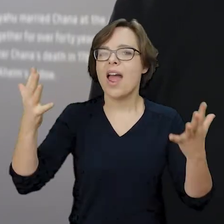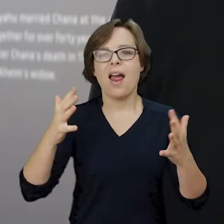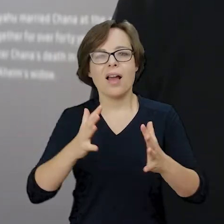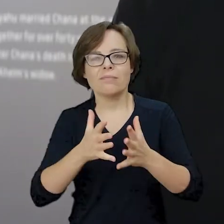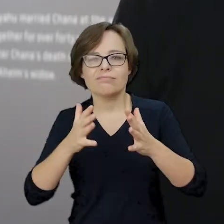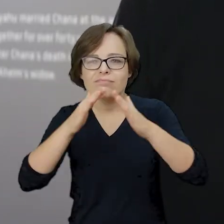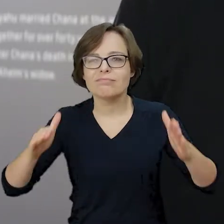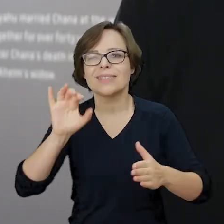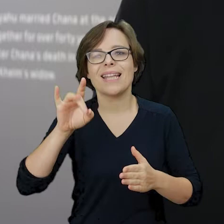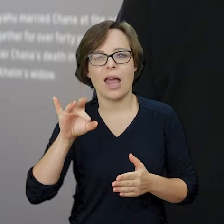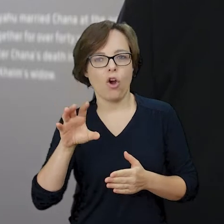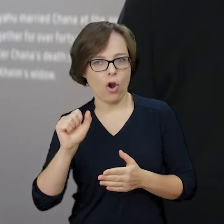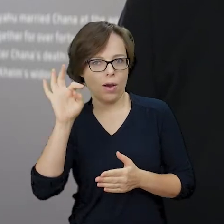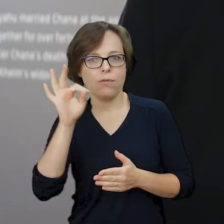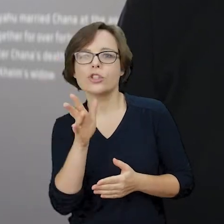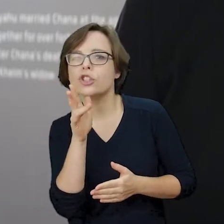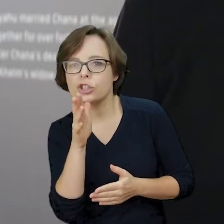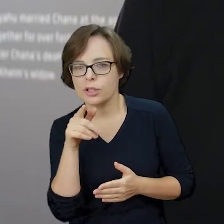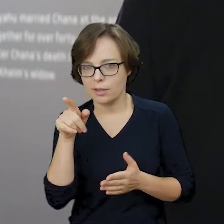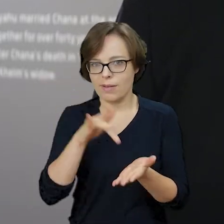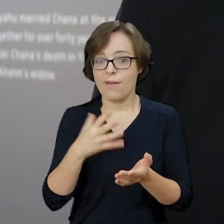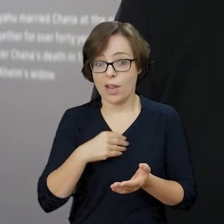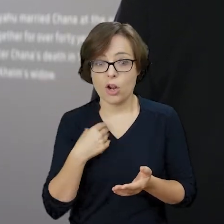a w wieku 10 lat znał już na pamięć cały Talmud.